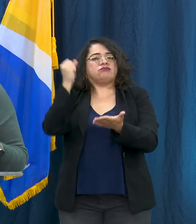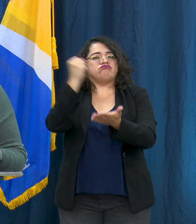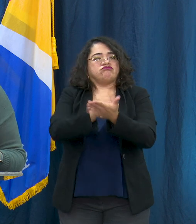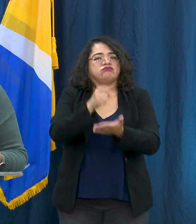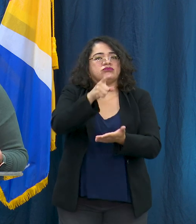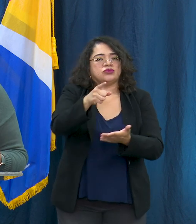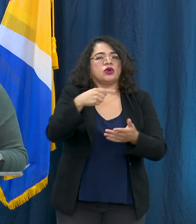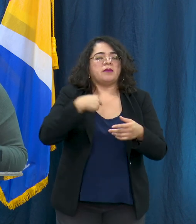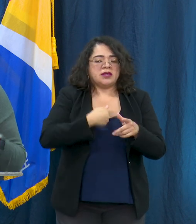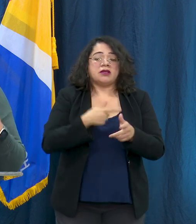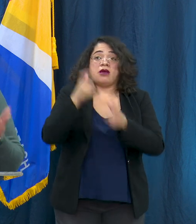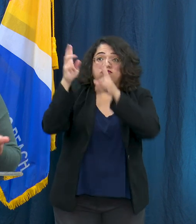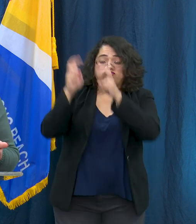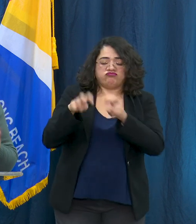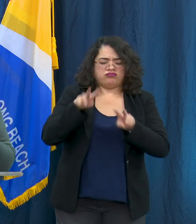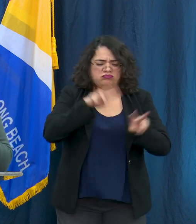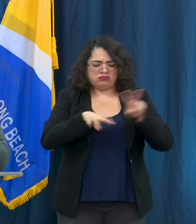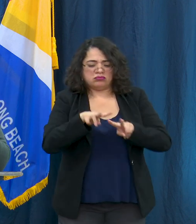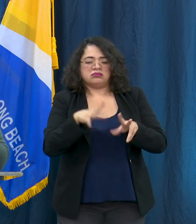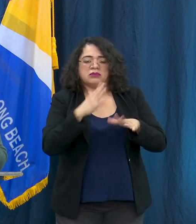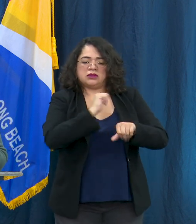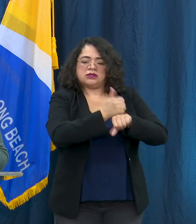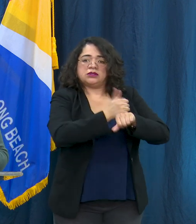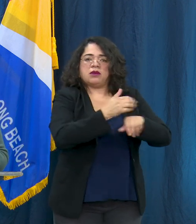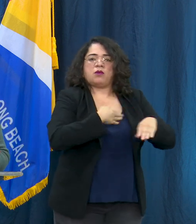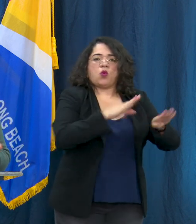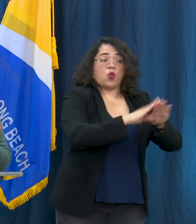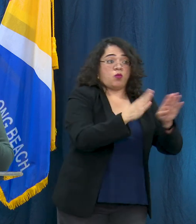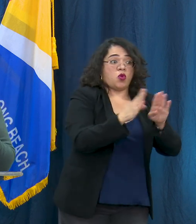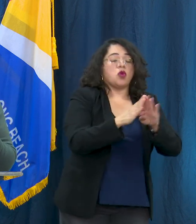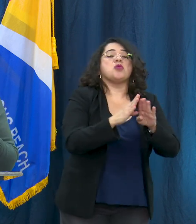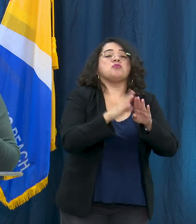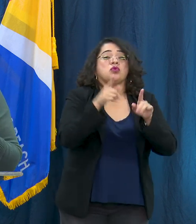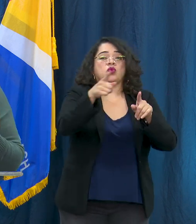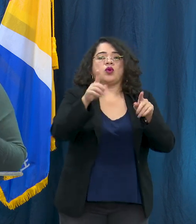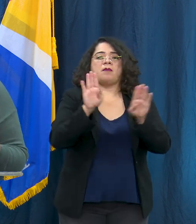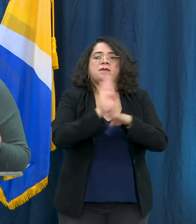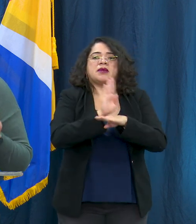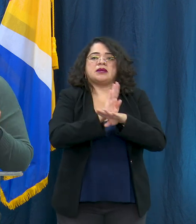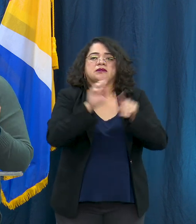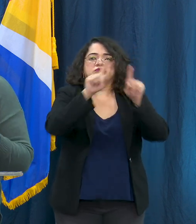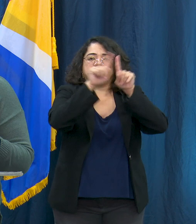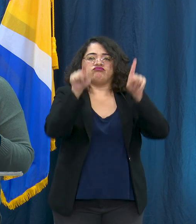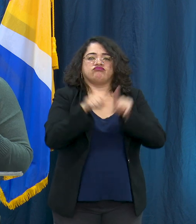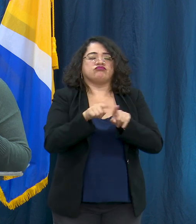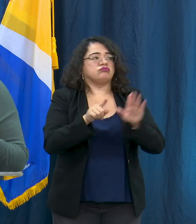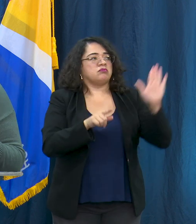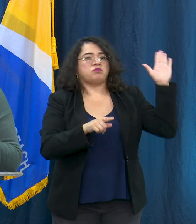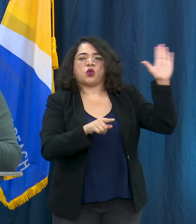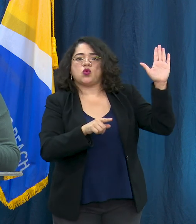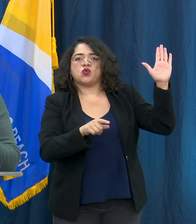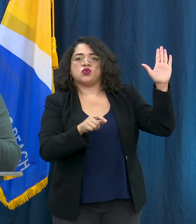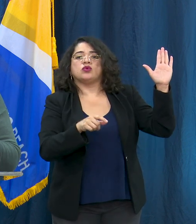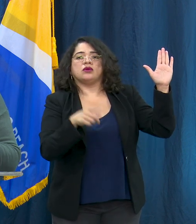el público soy pueden tener más información y seguir dato a dot o que no